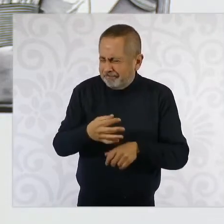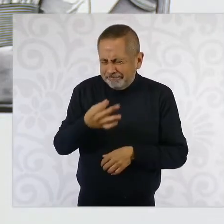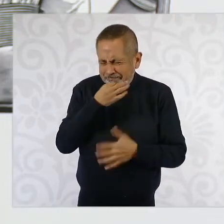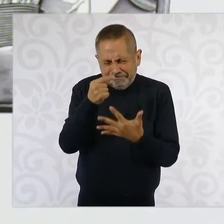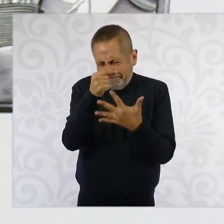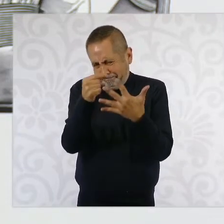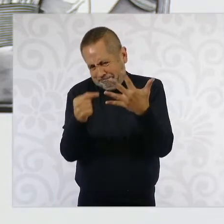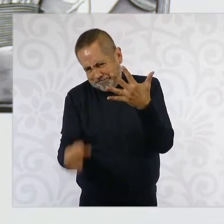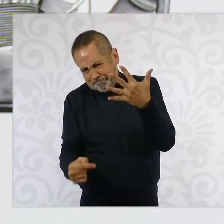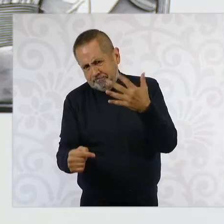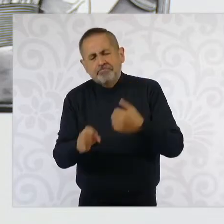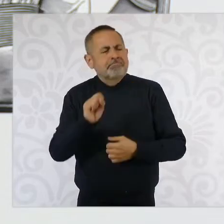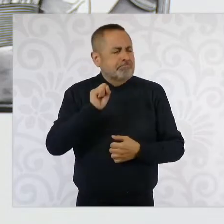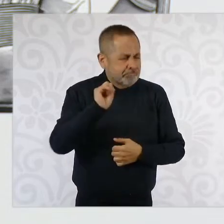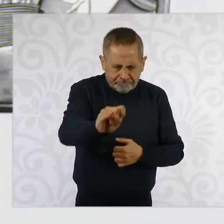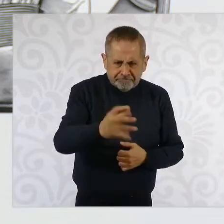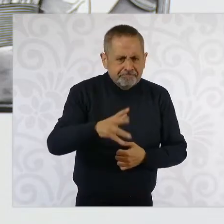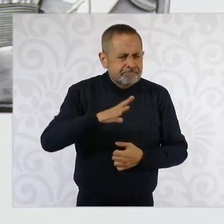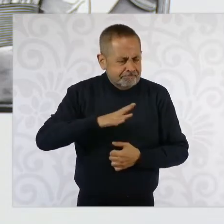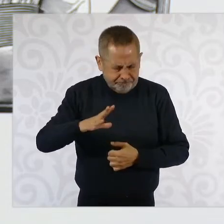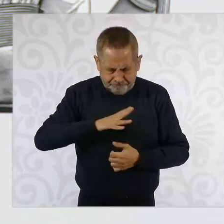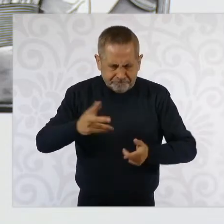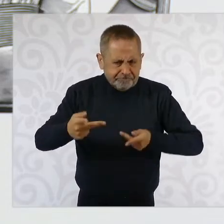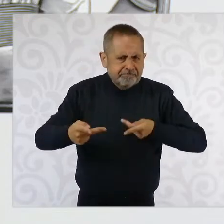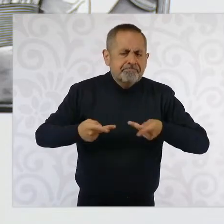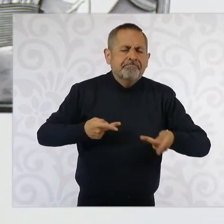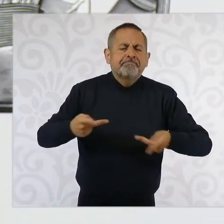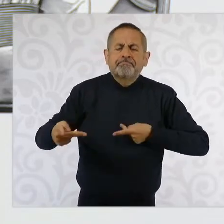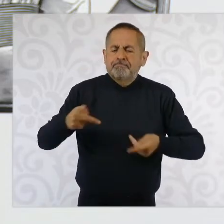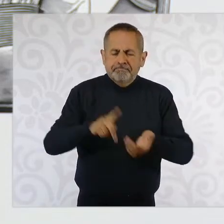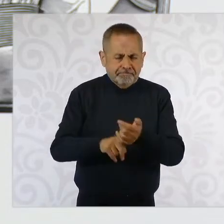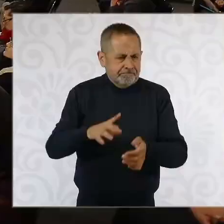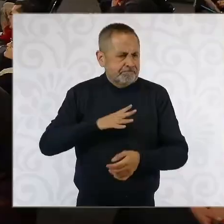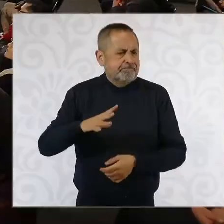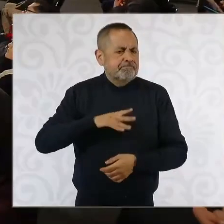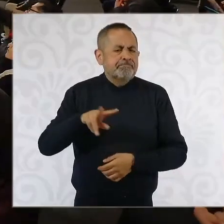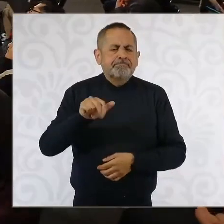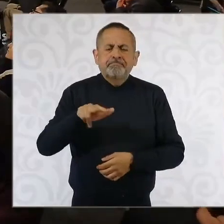caso de haberlo nos estamos preparando para ello Muy bien gracias presidente ya en otro